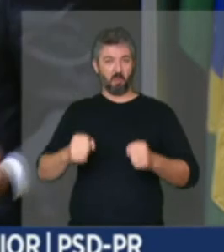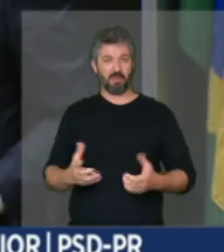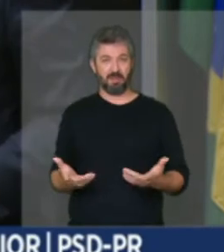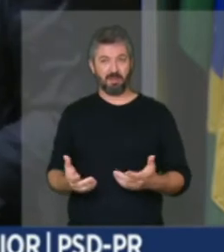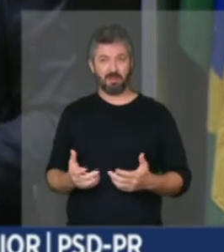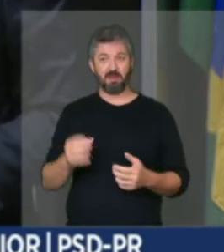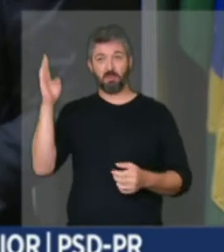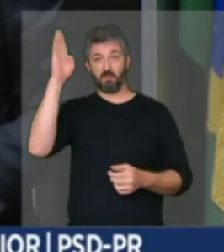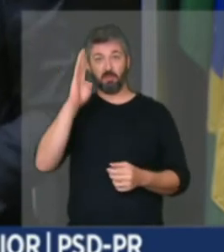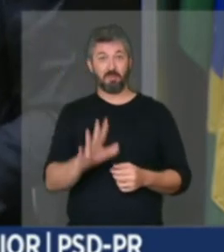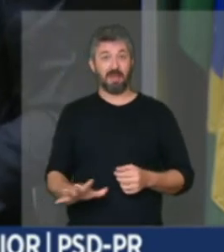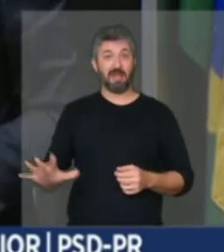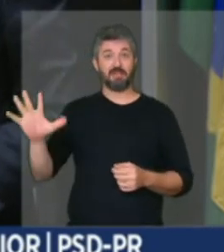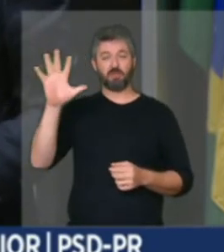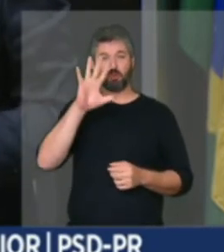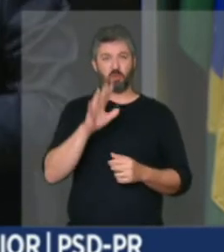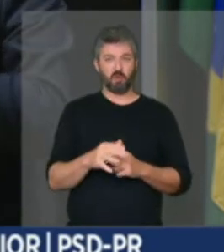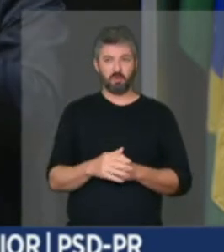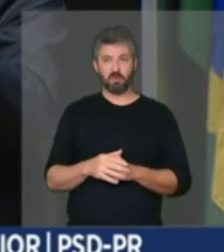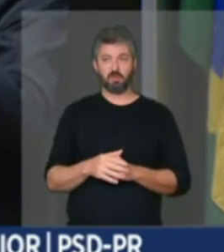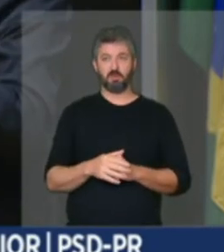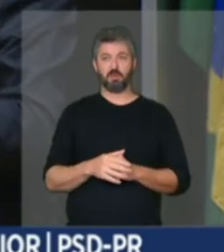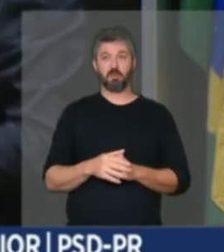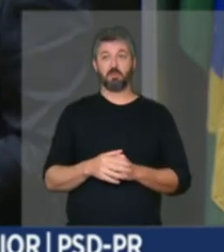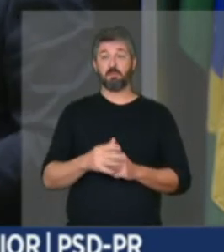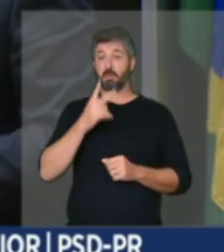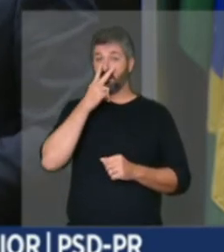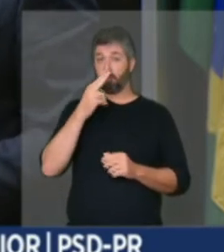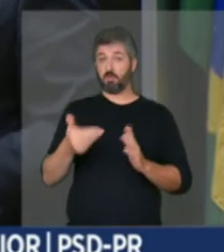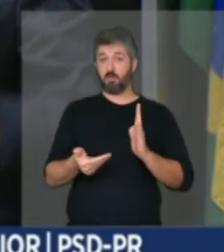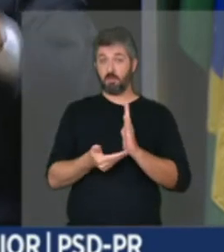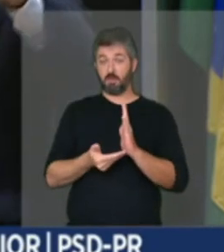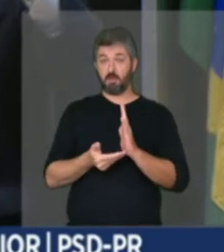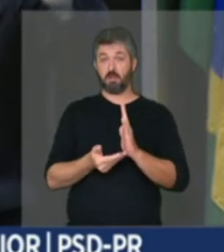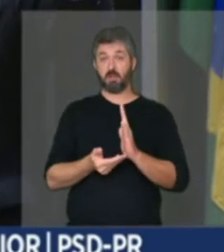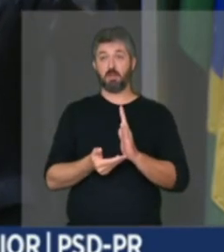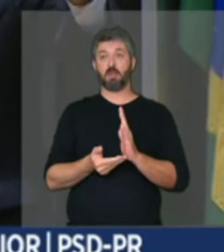ESSE PODER PARA O BRASIL INTEIRO VER, EU ACHO QUE ESSA CÂMARA TINHA QUE PEGAR O QUE ACONTECEU COMIGO E FAZER UMA RECLAMAÇÃO PÚBLICA CONTRA